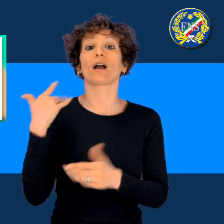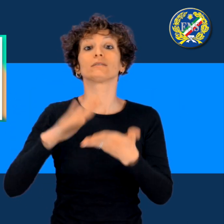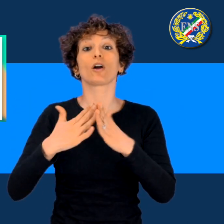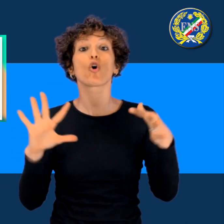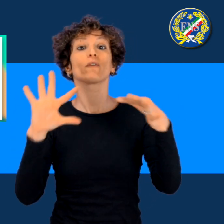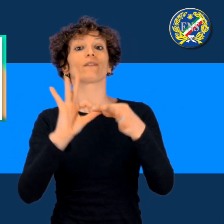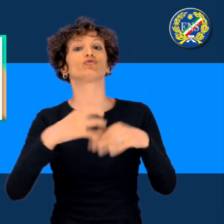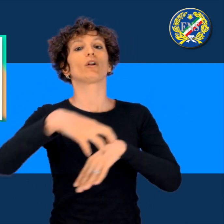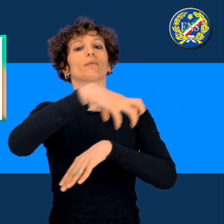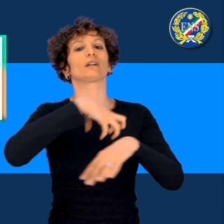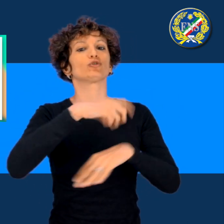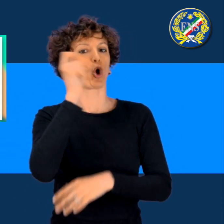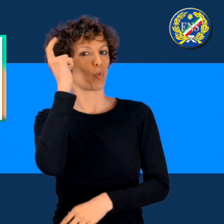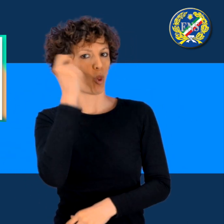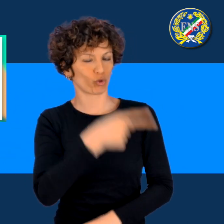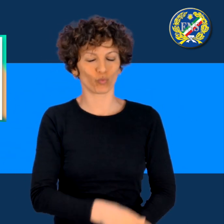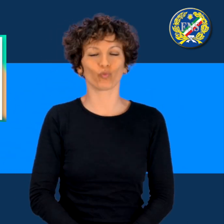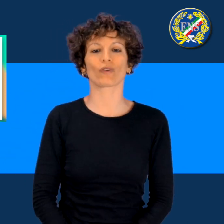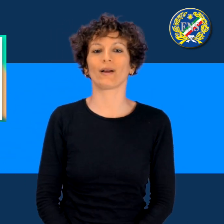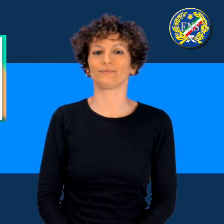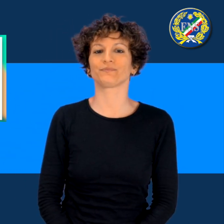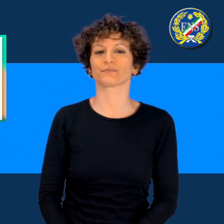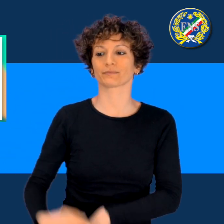grazie a una convenzione col Ministero della Cultura.